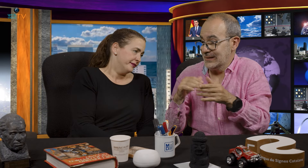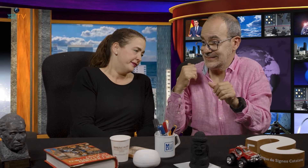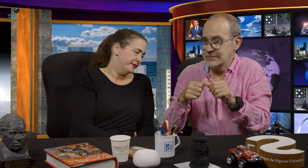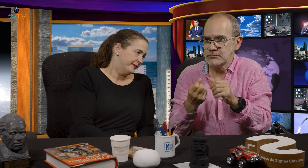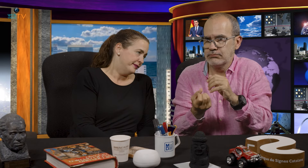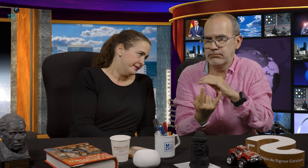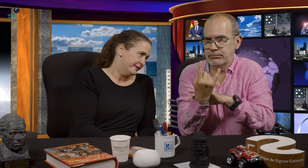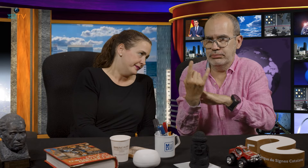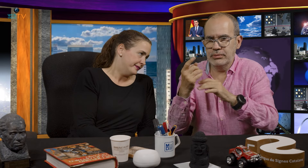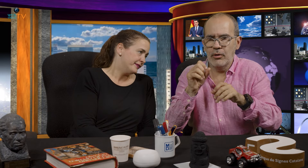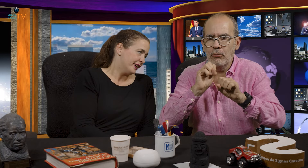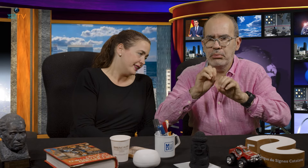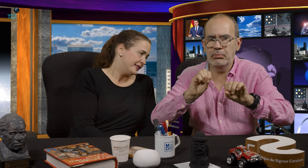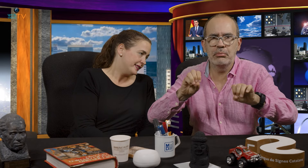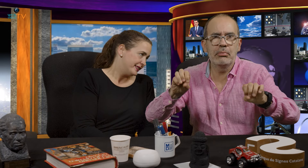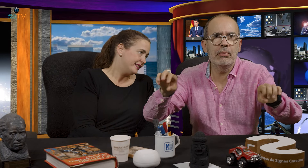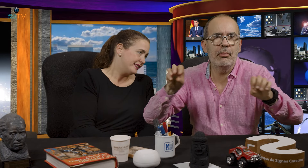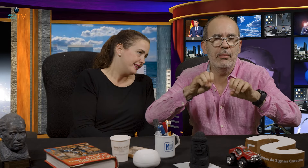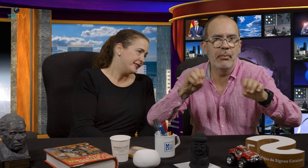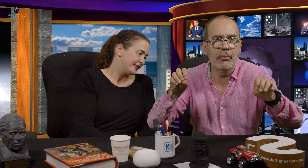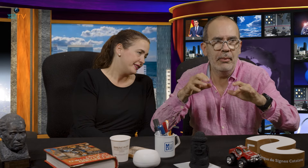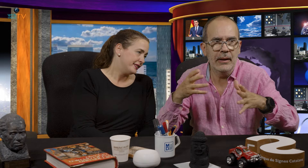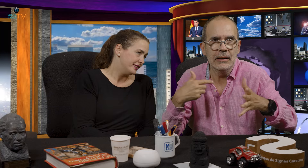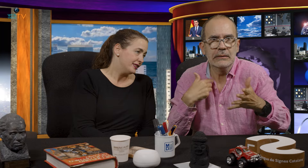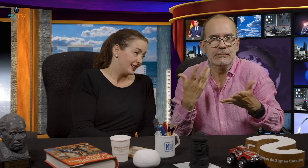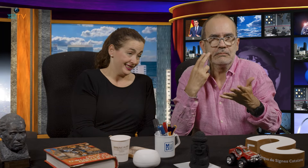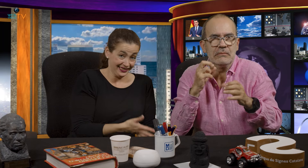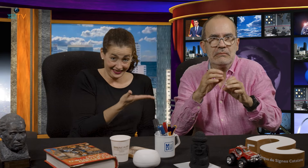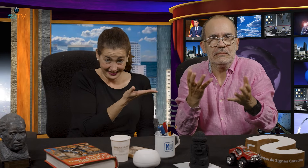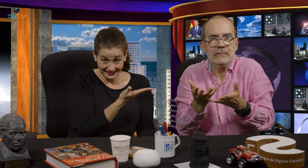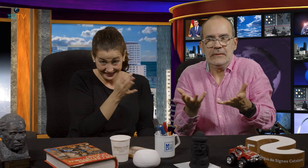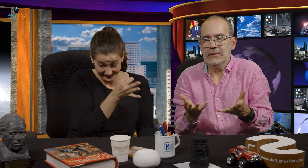El último mes muchas personas se han puesto enfermas y se han contagiado y tengo un poco de miedo.